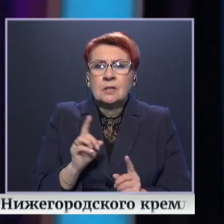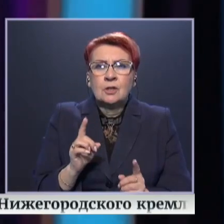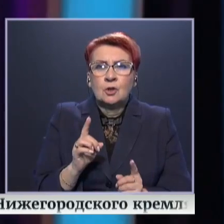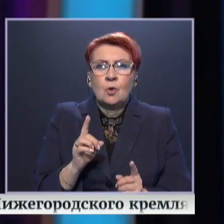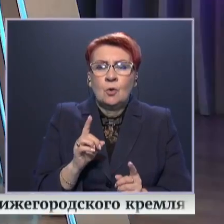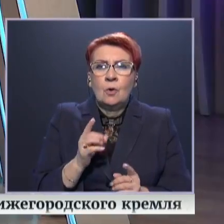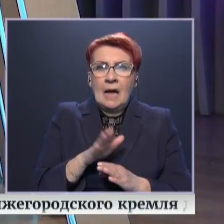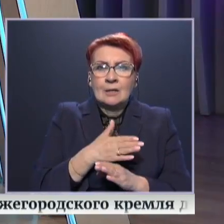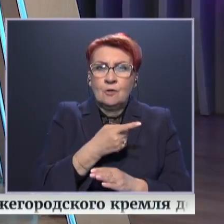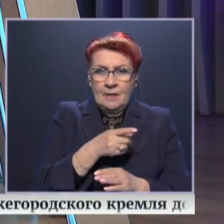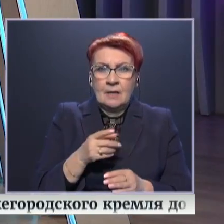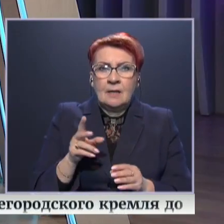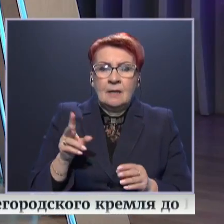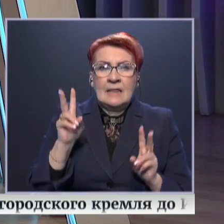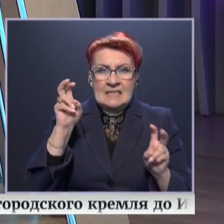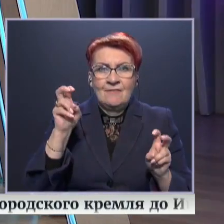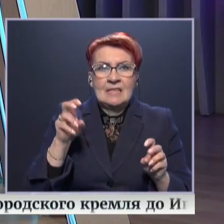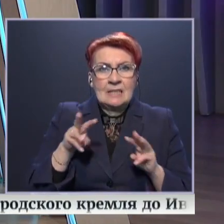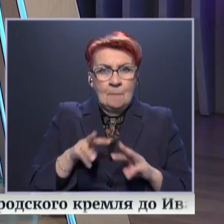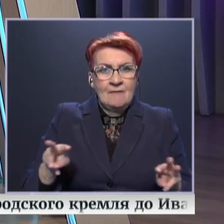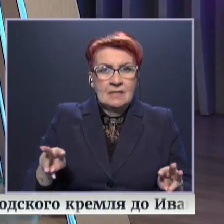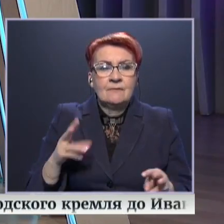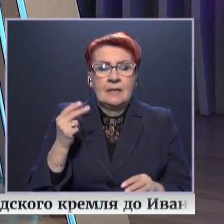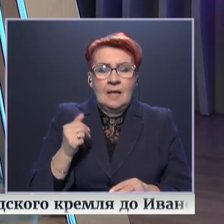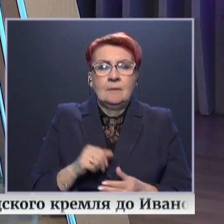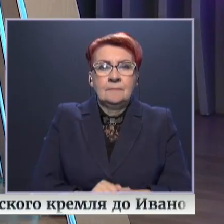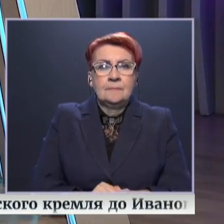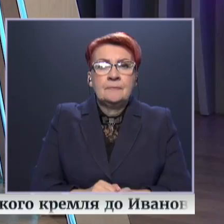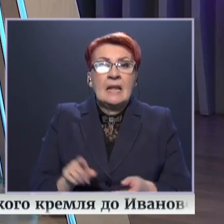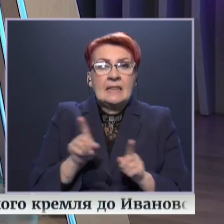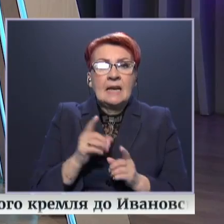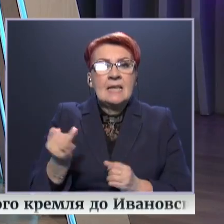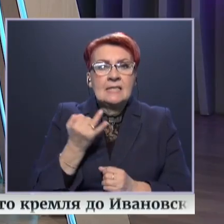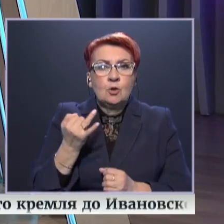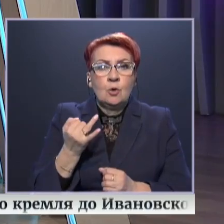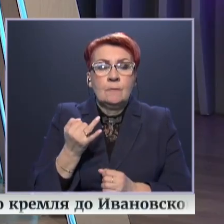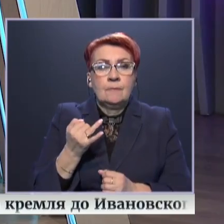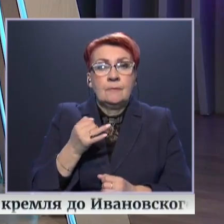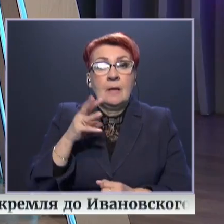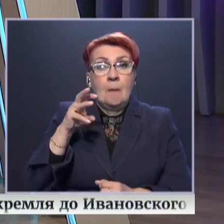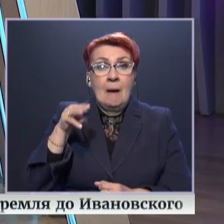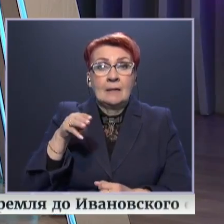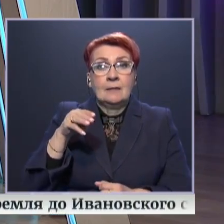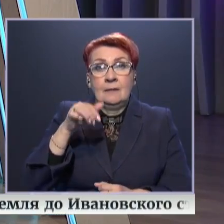называете правительство безусловно понимаете тут такая история Когда в марте текущего года после событий